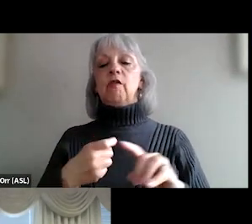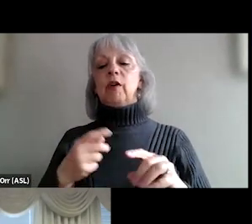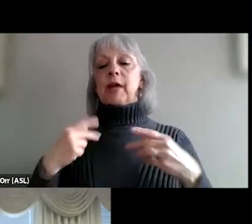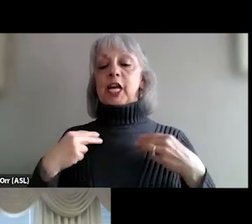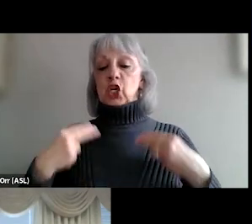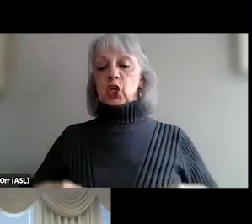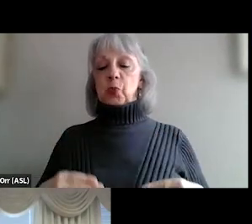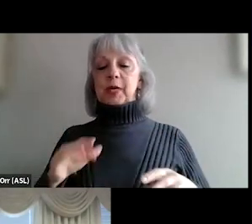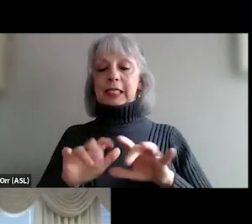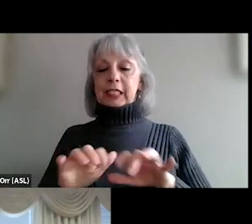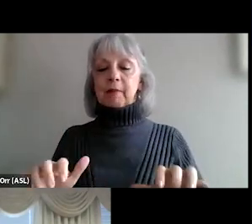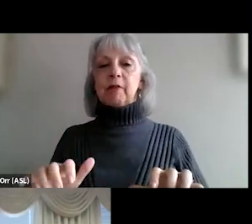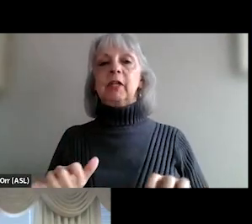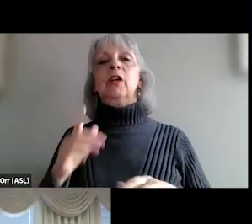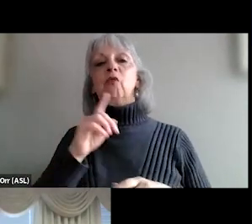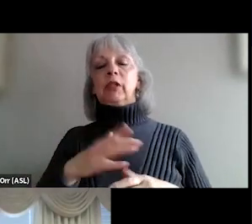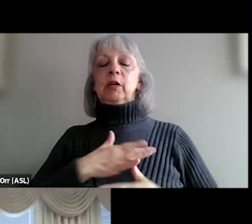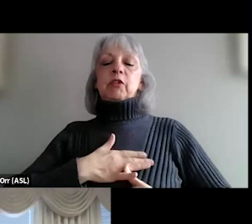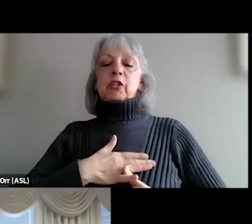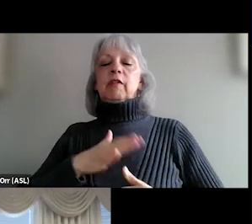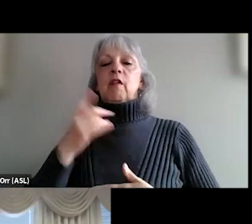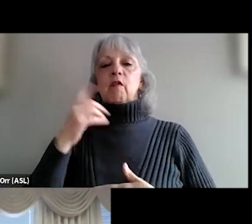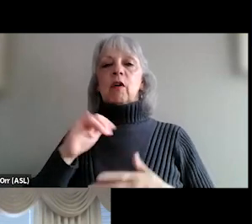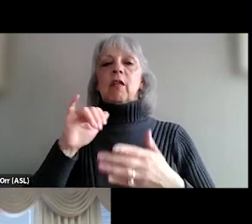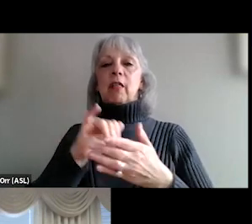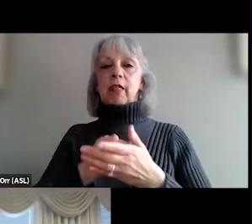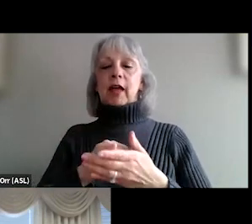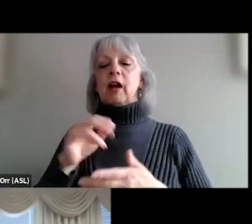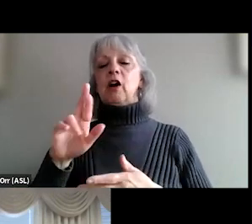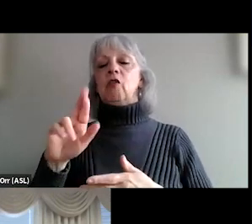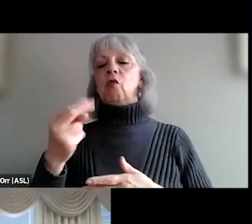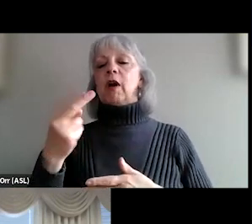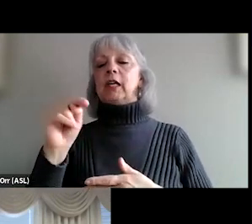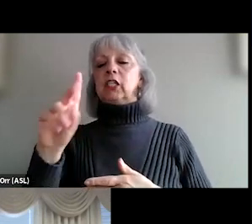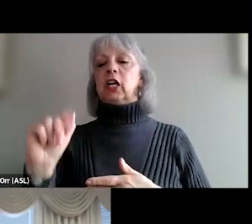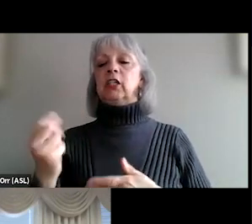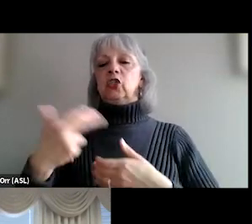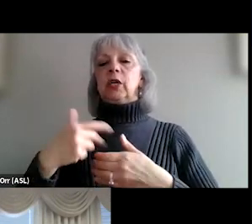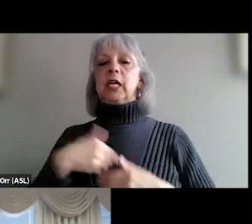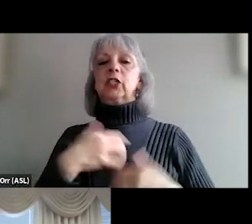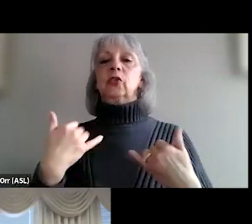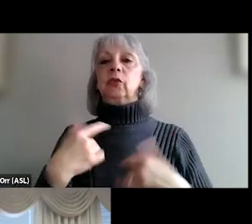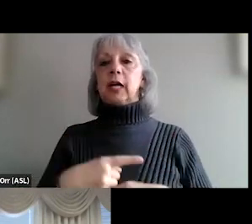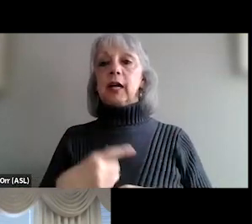también estamos muy agradecidos por la participación de Rhonda hoy. Si tienen alguna dificultad técnica,